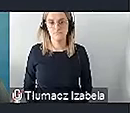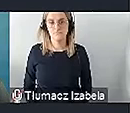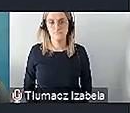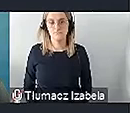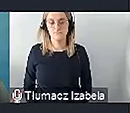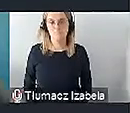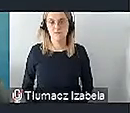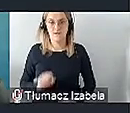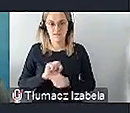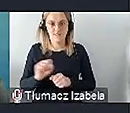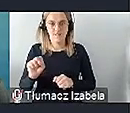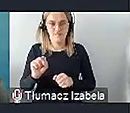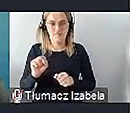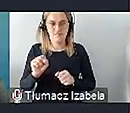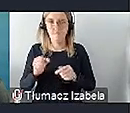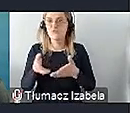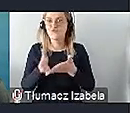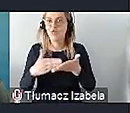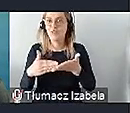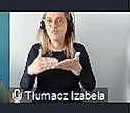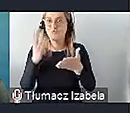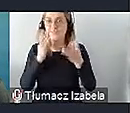Jest też elementem zabawy. Tak. "Ćwiczenie wyobraźni".